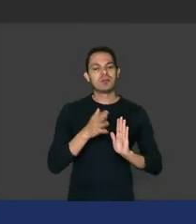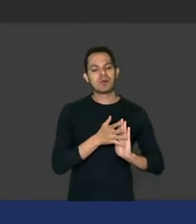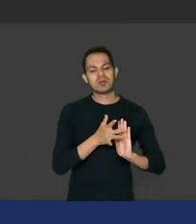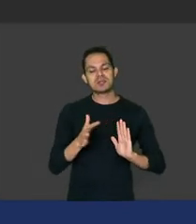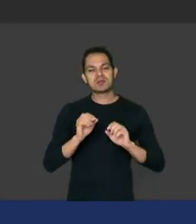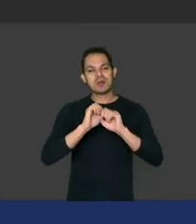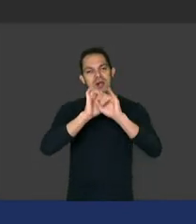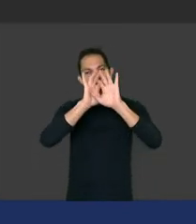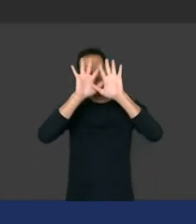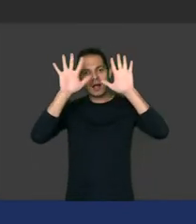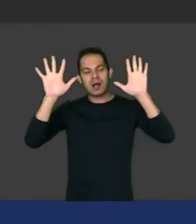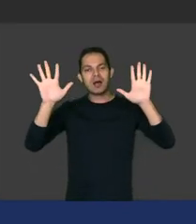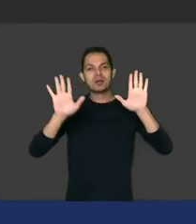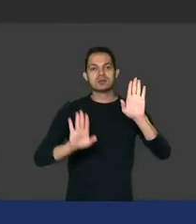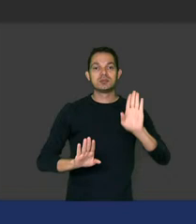NADA MAIS JUSTO QUE HAJA UM PROCESSO CLARO E TRANSPARENTE,